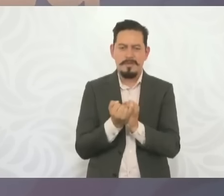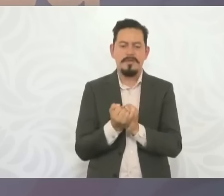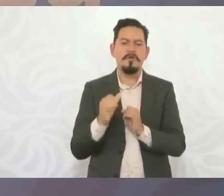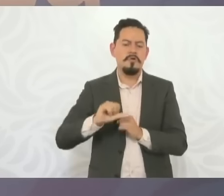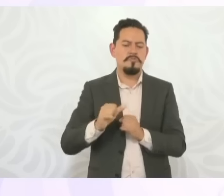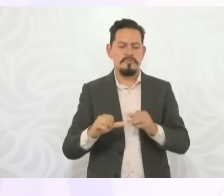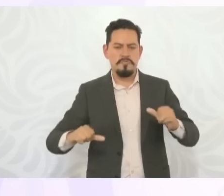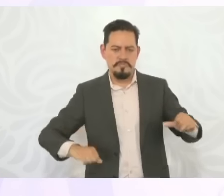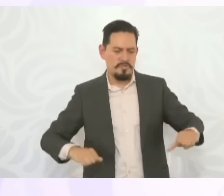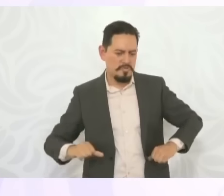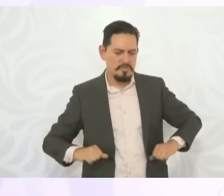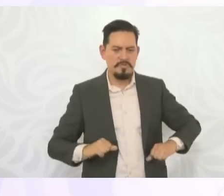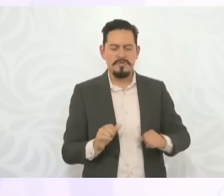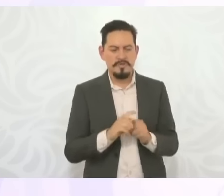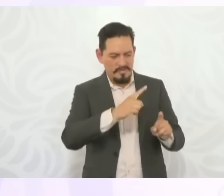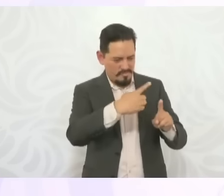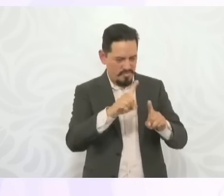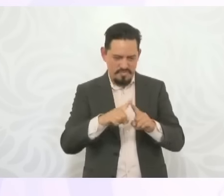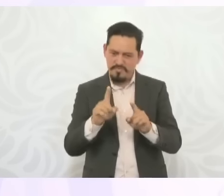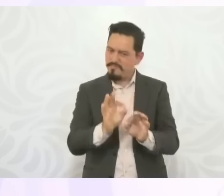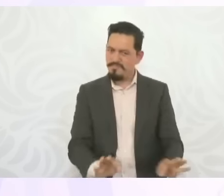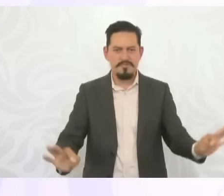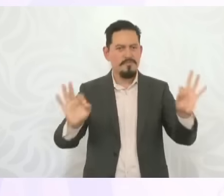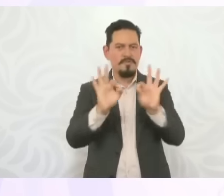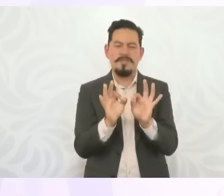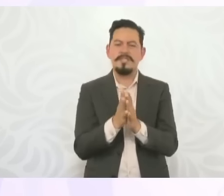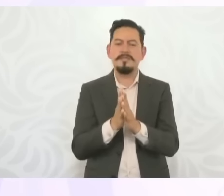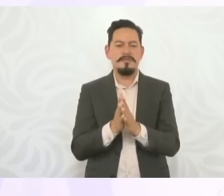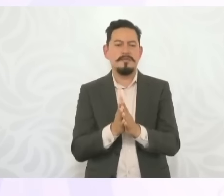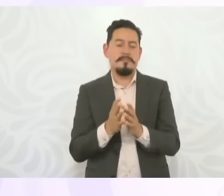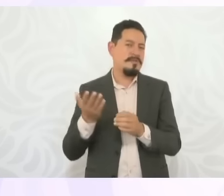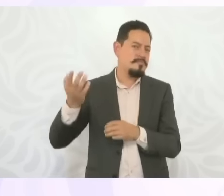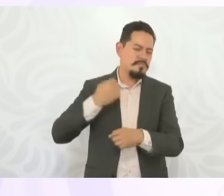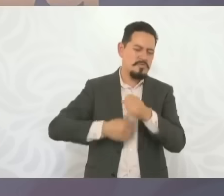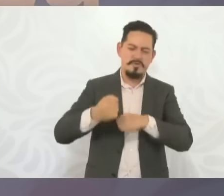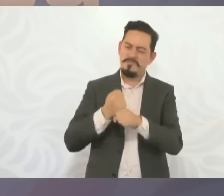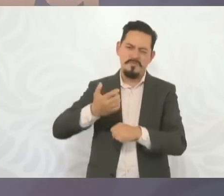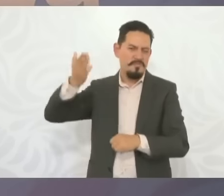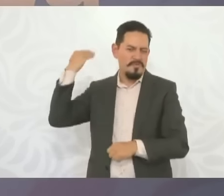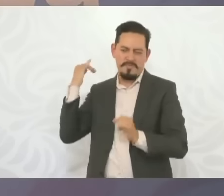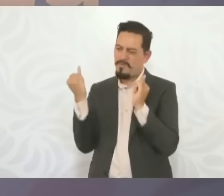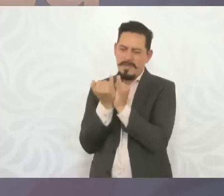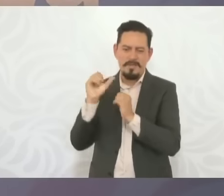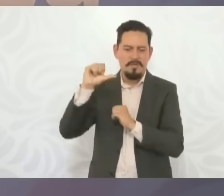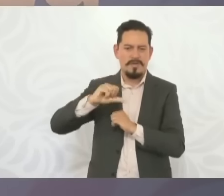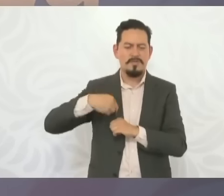que son un eco de jornadas valerosas realizadas hace muchos años, estamos gracias al liderazgo